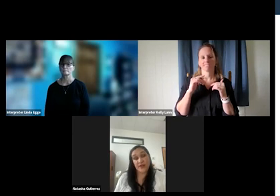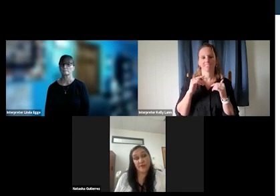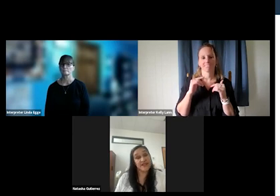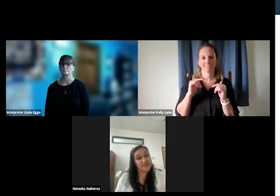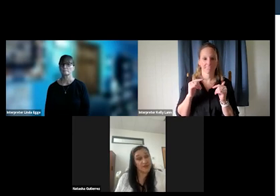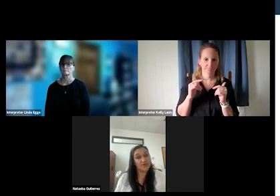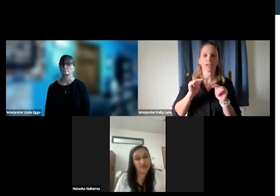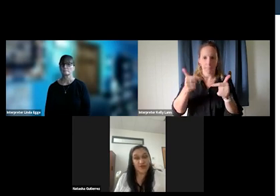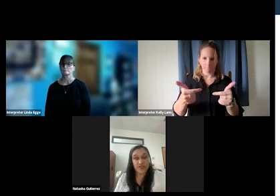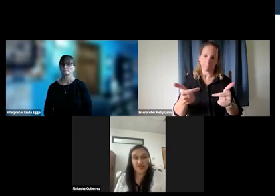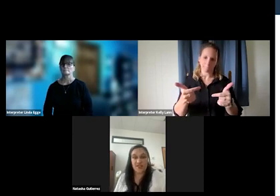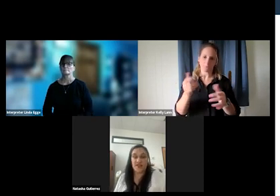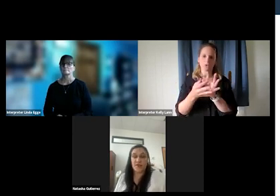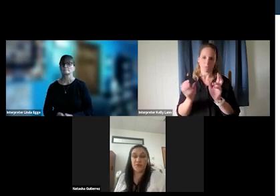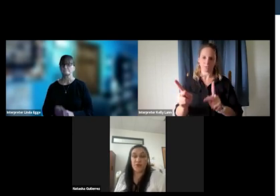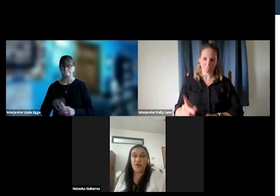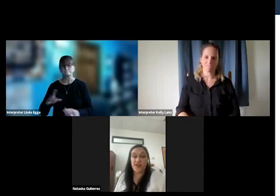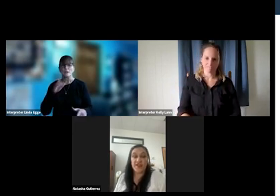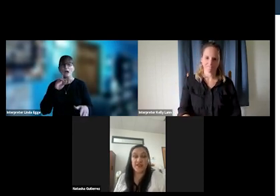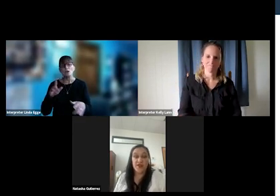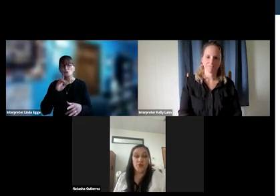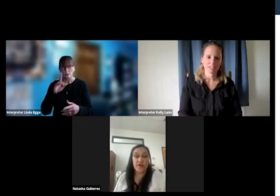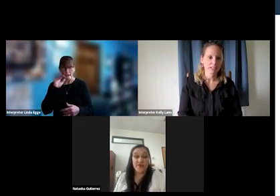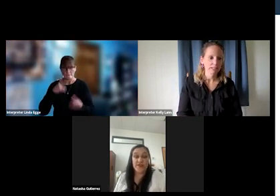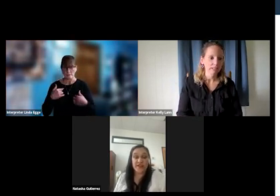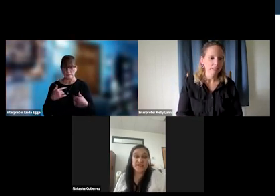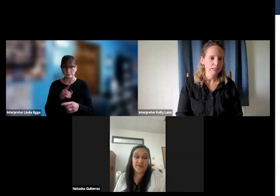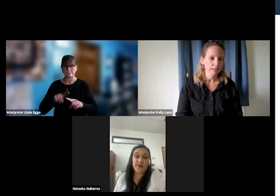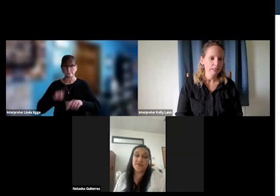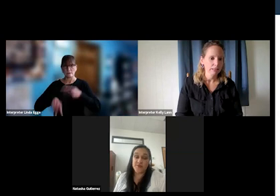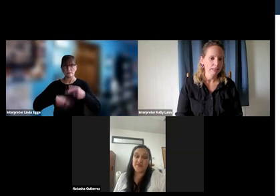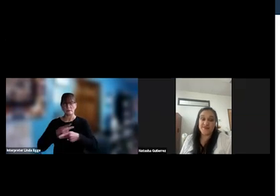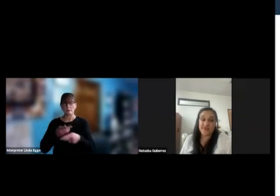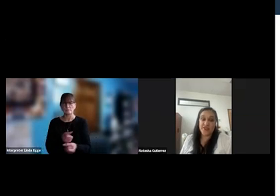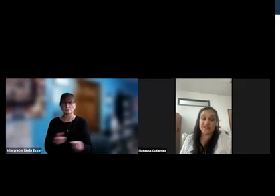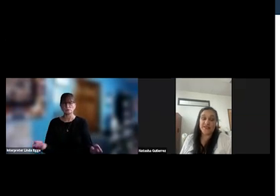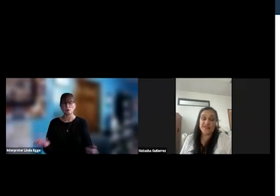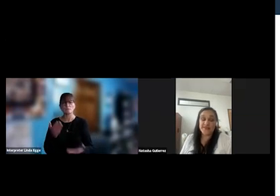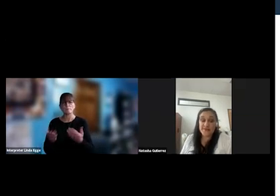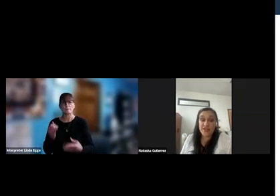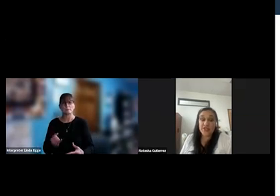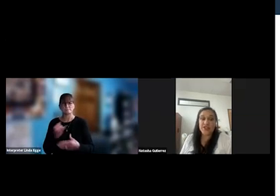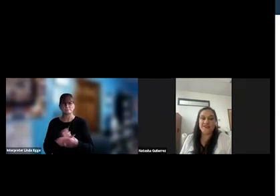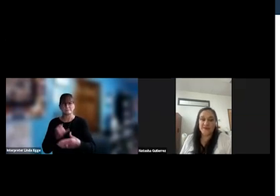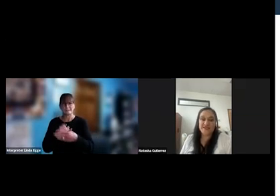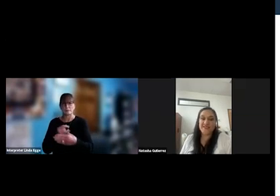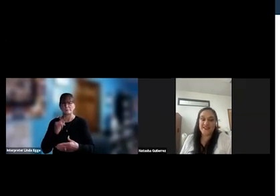de una fuente aceptable sobre si los impedimentos del reclamante serían severamente limitantes,